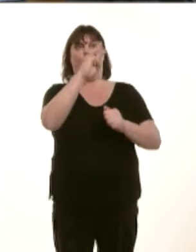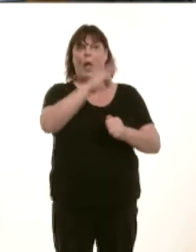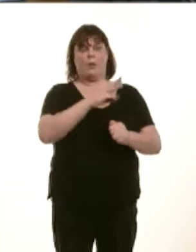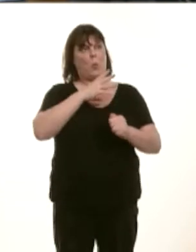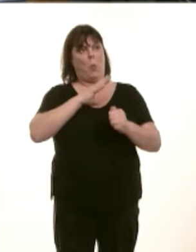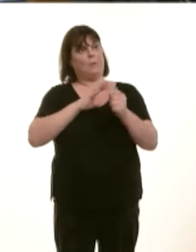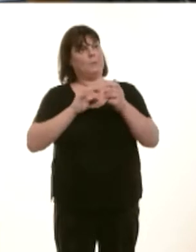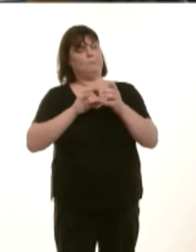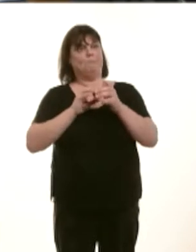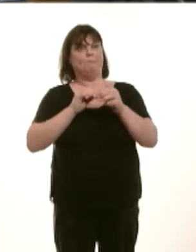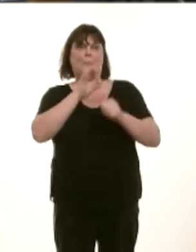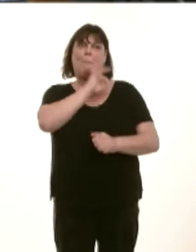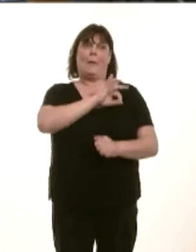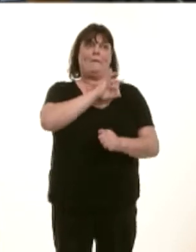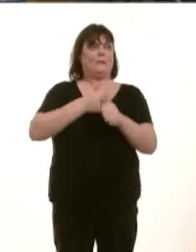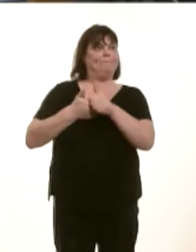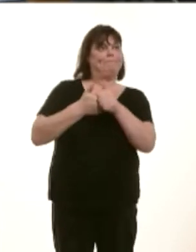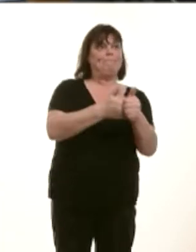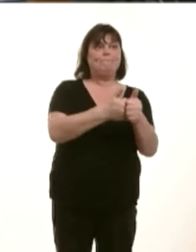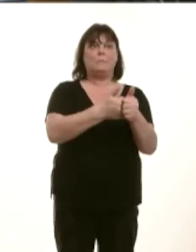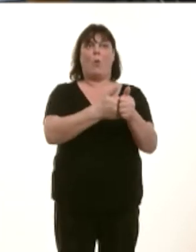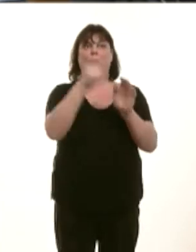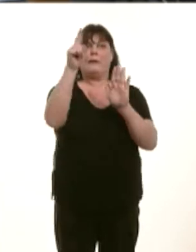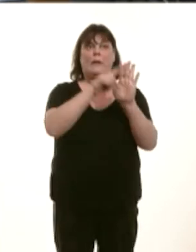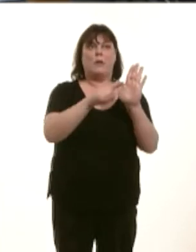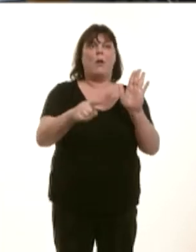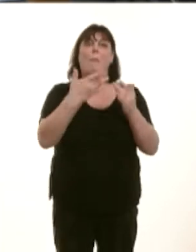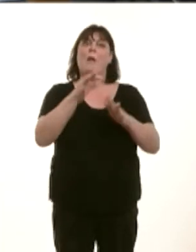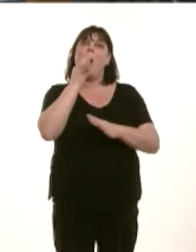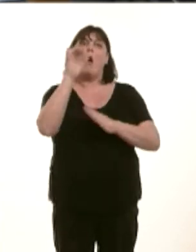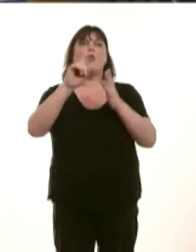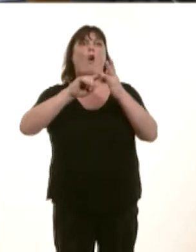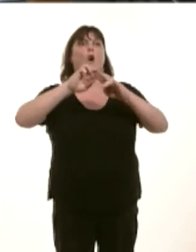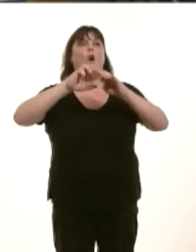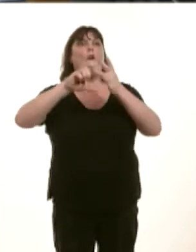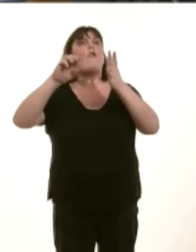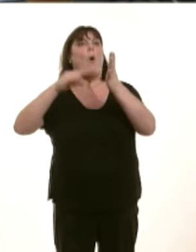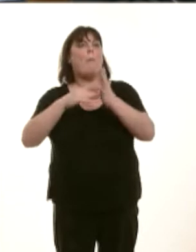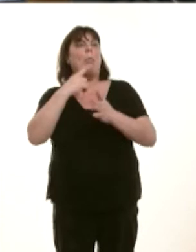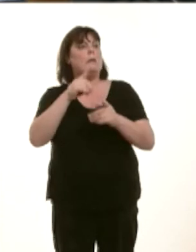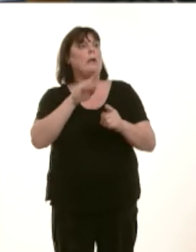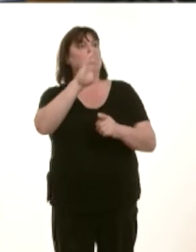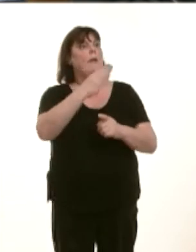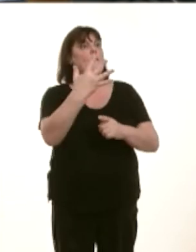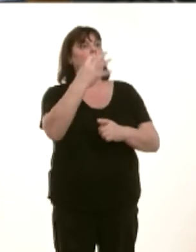ywín bosib i fi gael signal yn y ty ym Mhen-y-bont, felly nid wyf yn credu bod hynnyín hollol